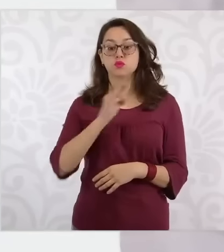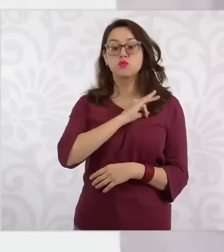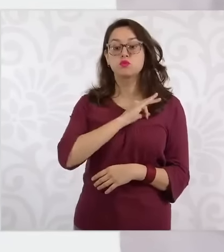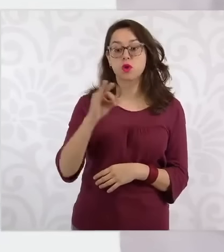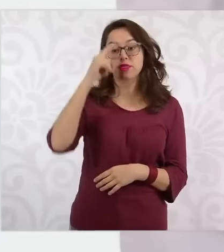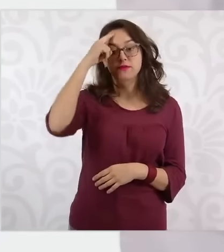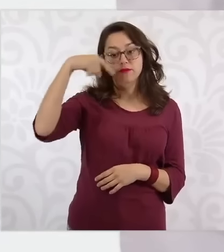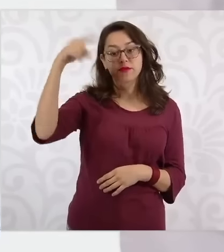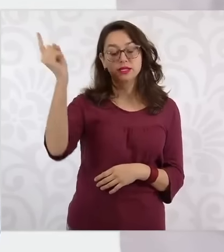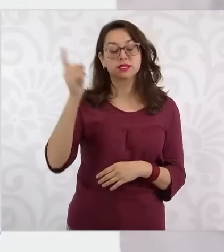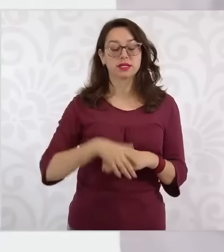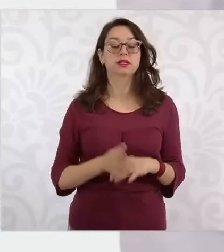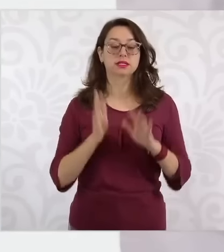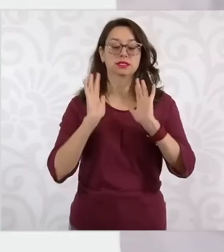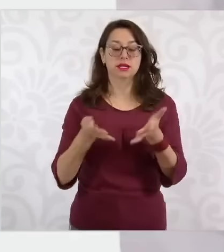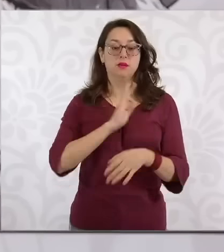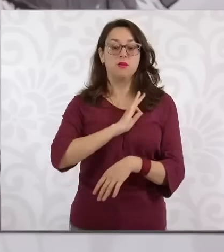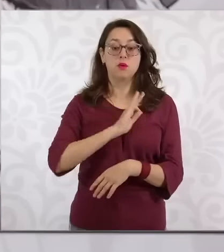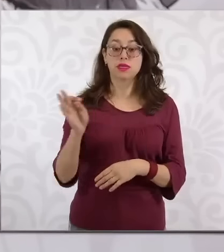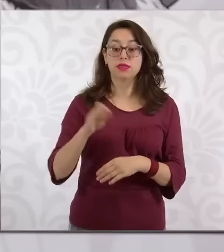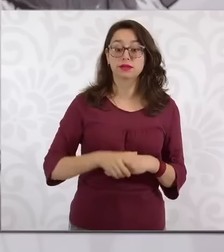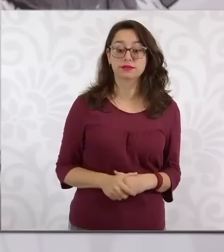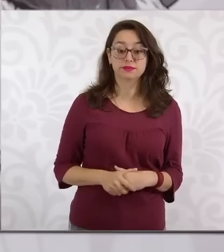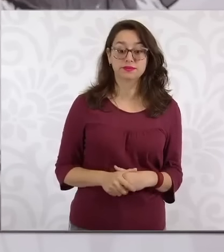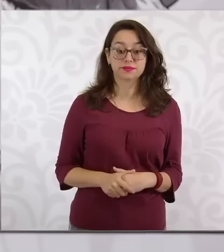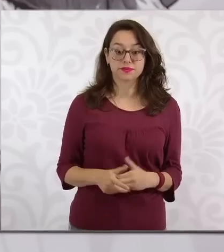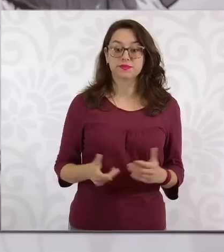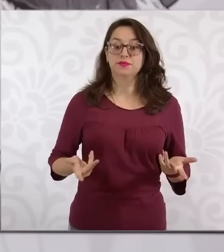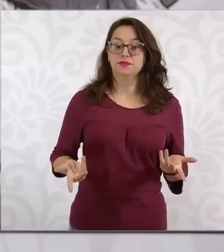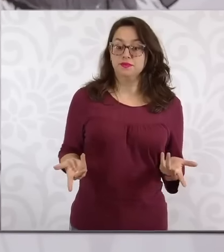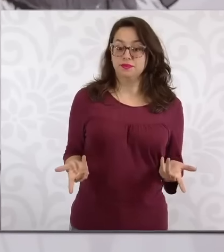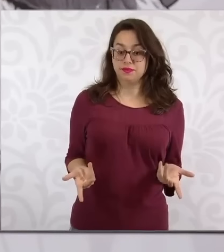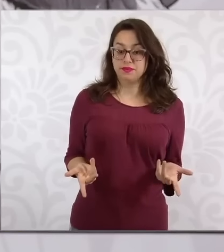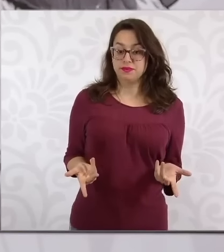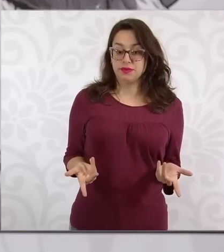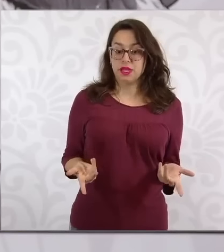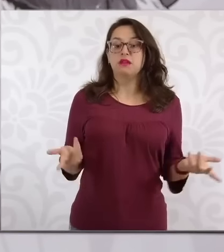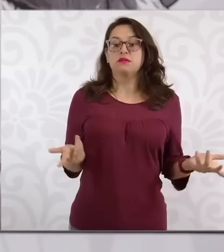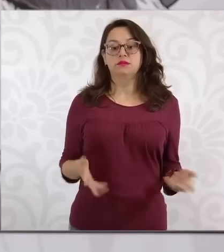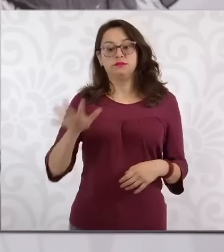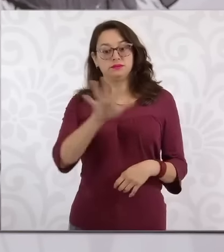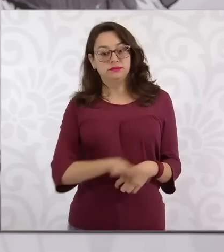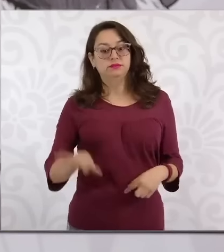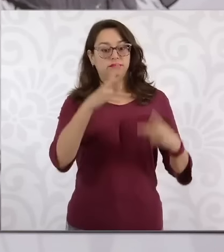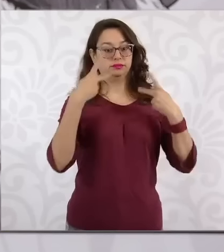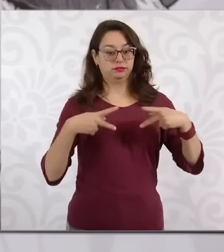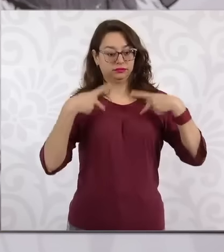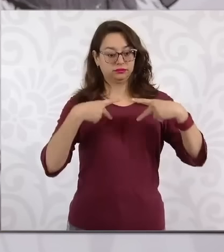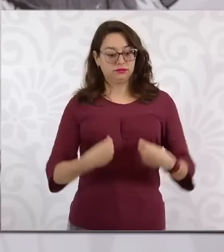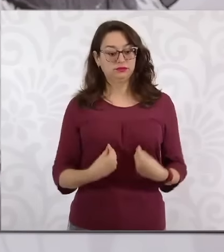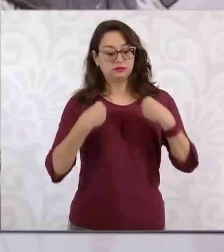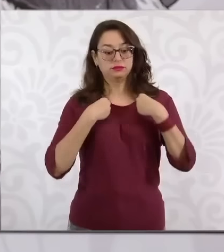poder llegar a Ciudad Juárez. Entonces, ayudas a la población que vive en Babispe y en la los